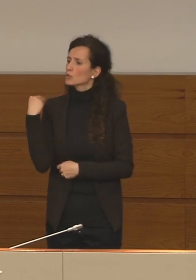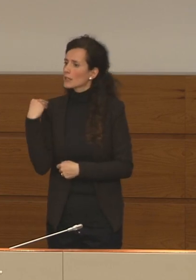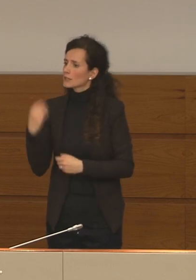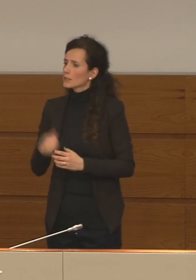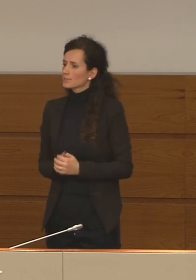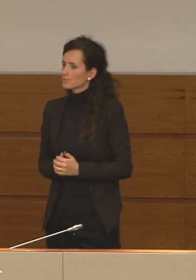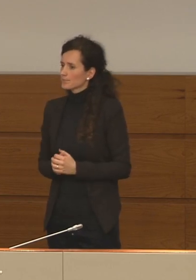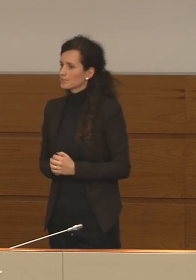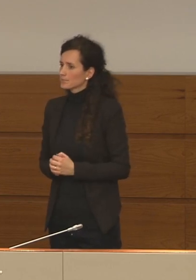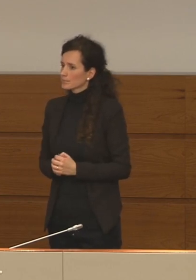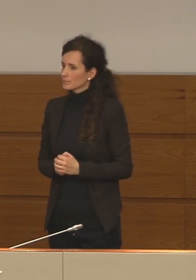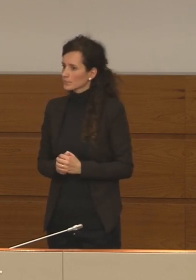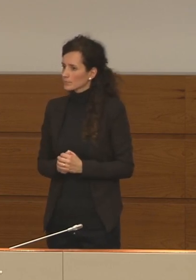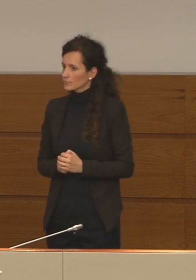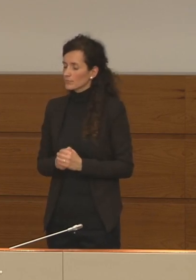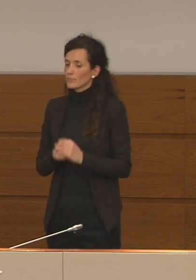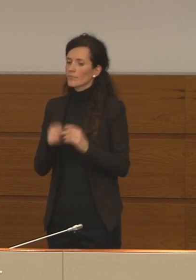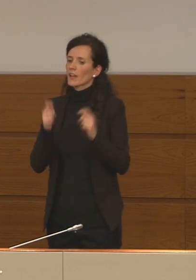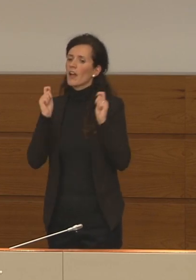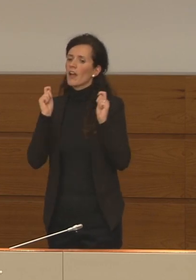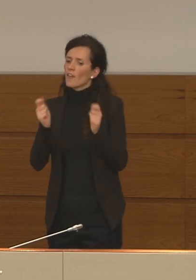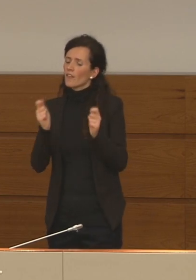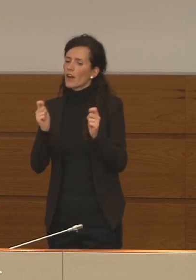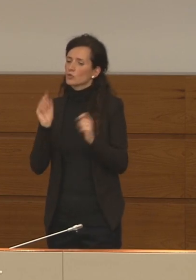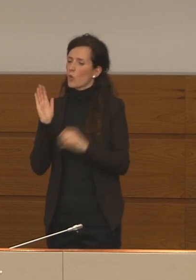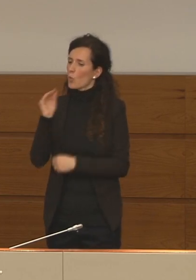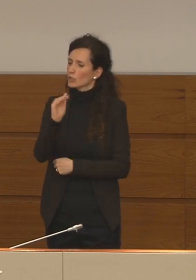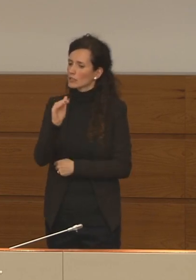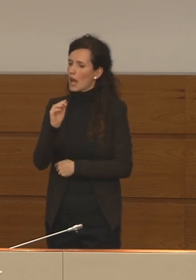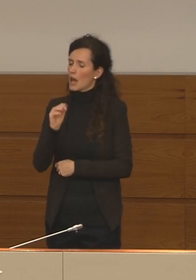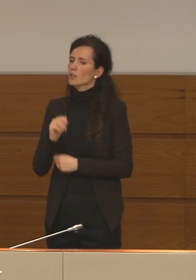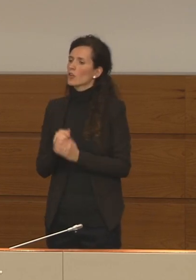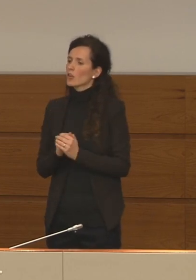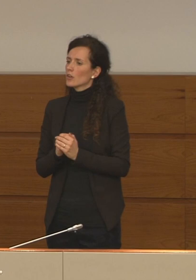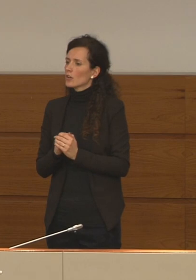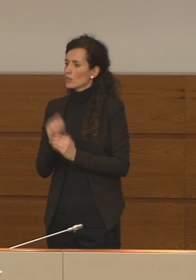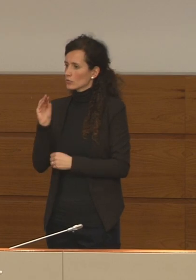(domanda giornalista) Manolo Lanaro il FattoQuotidiano.it, proprio sulle zone rosse